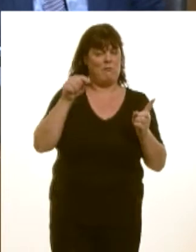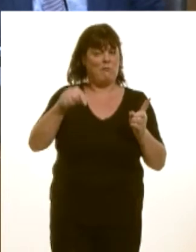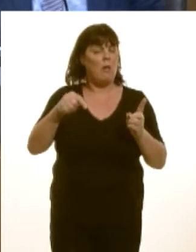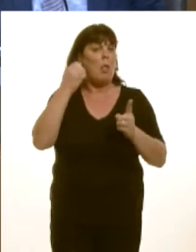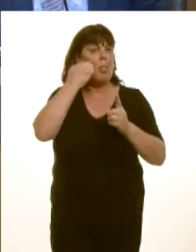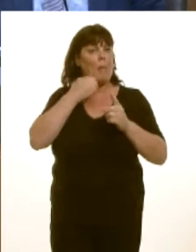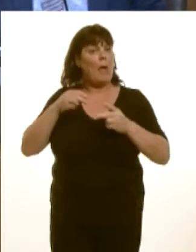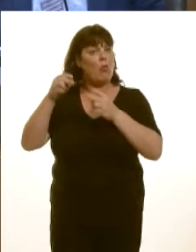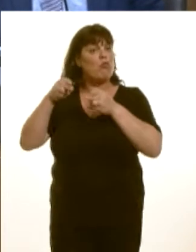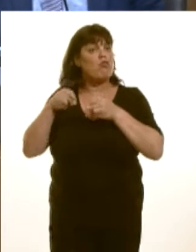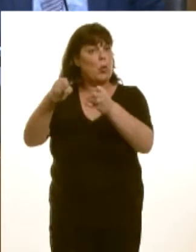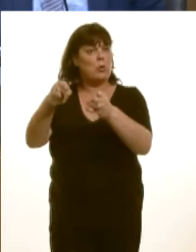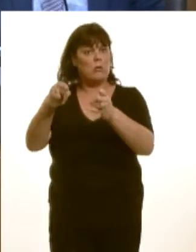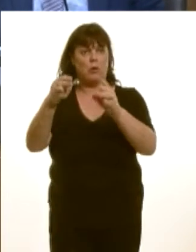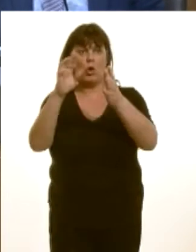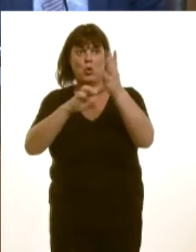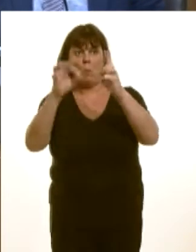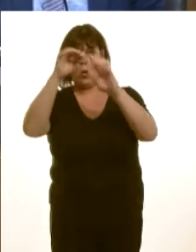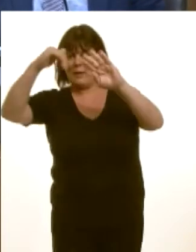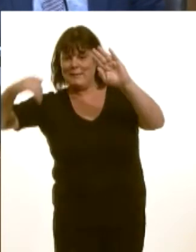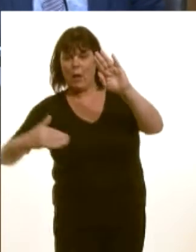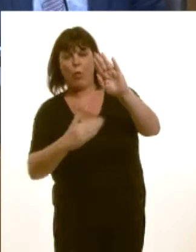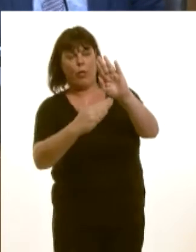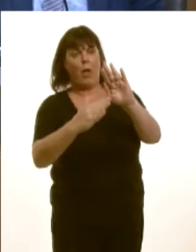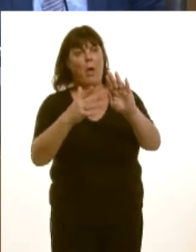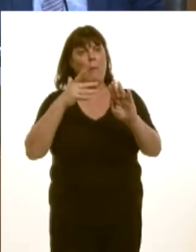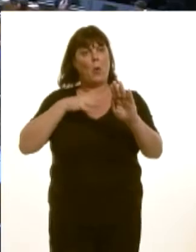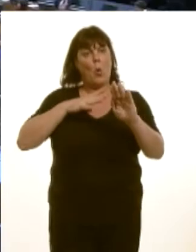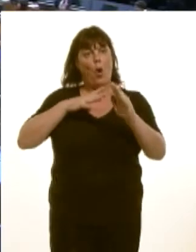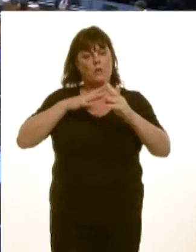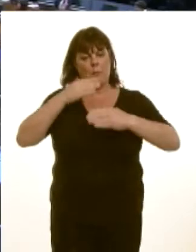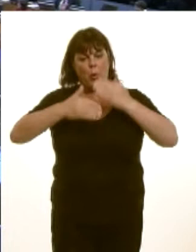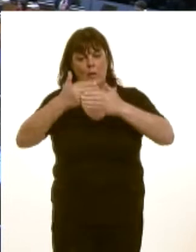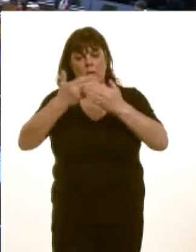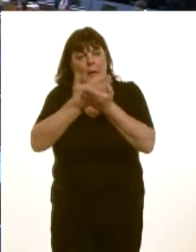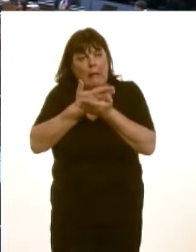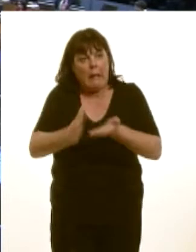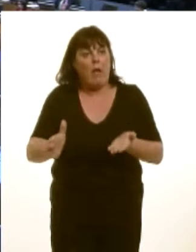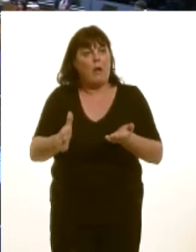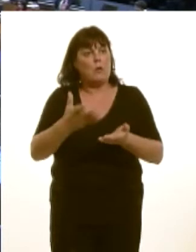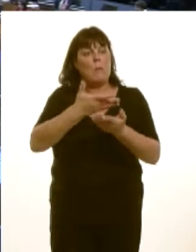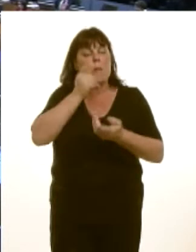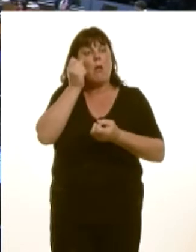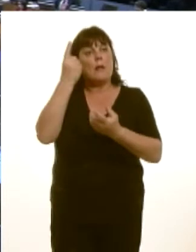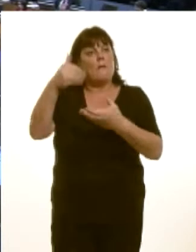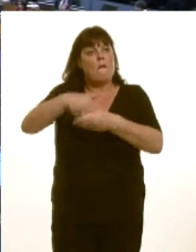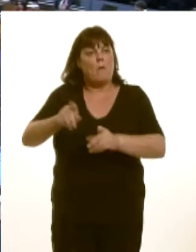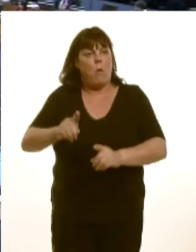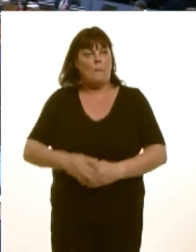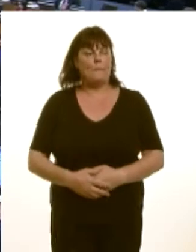in order for it to be as transparent as possible. Aled Roberts: 4. A wnaiff y Prif Weinidog ddatganiad am weithredu safonau'r Gymraeg?